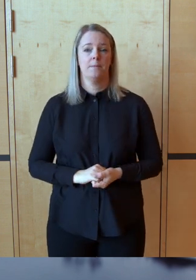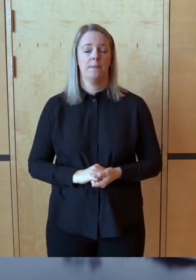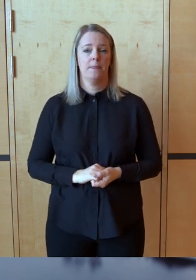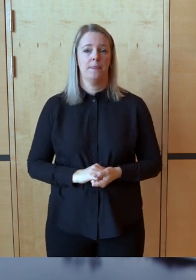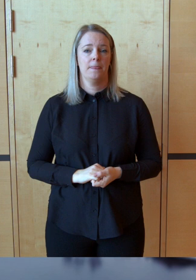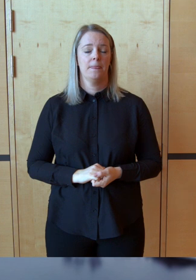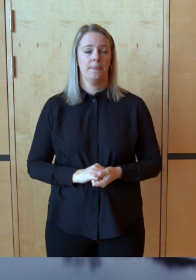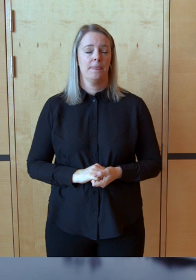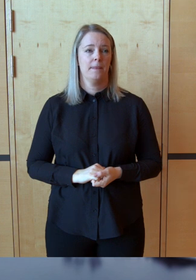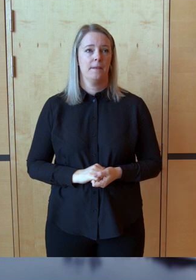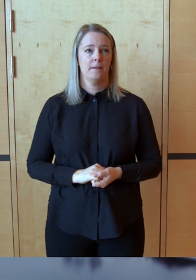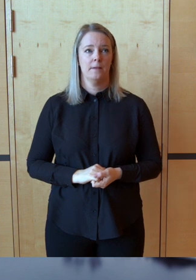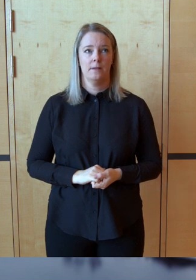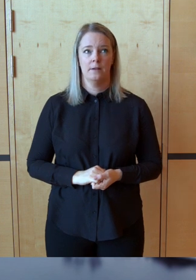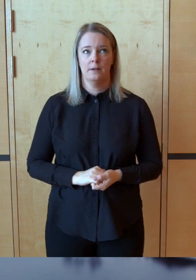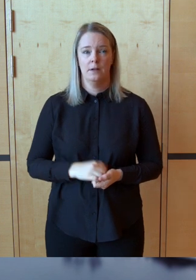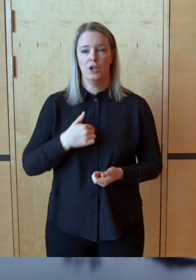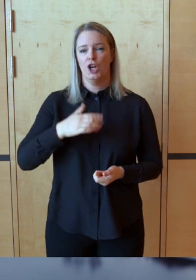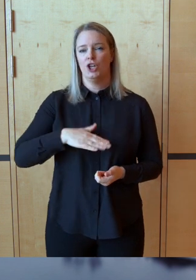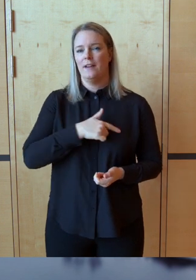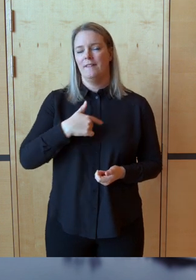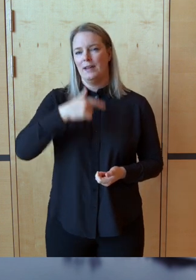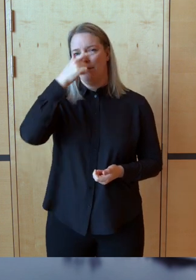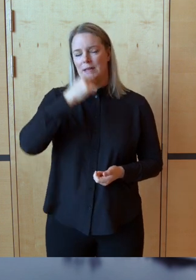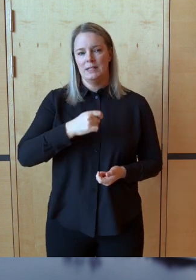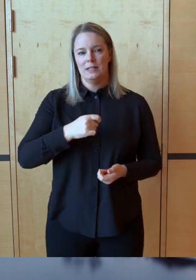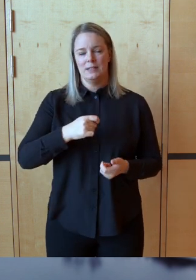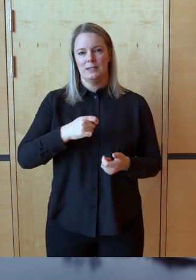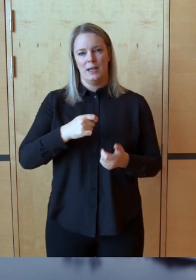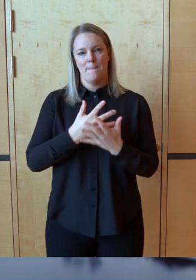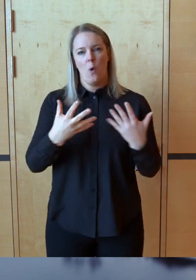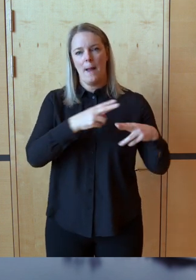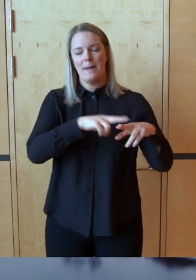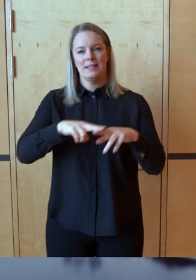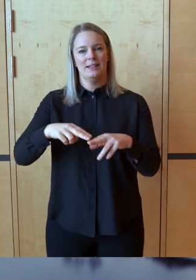Ja och sen tycker jag att fortfarande bli missar viktiga industrier norr Om vi inte kan verkligen kan säkra